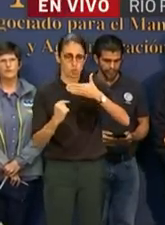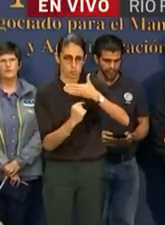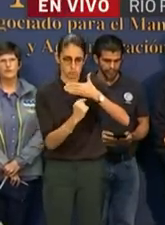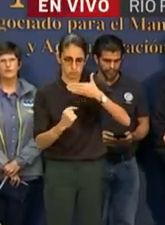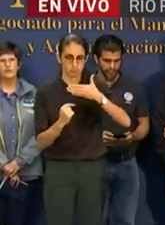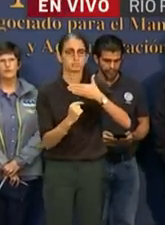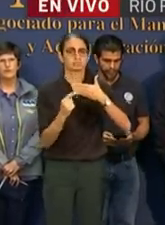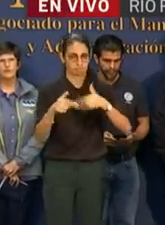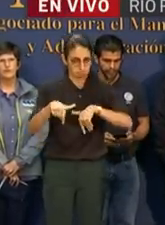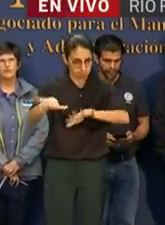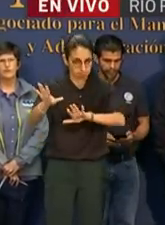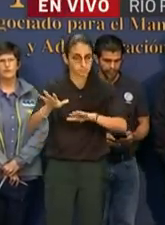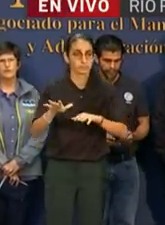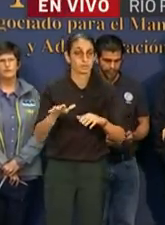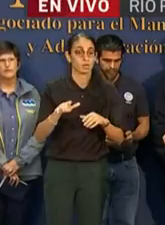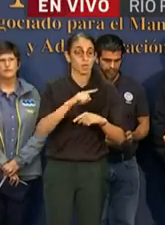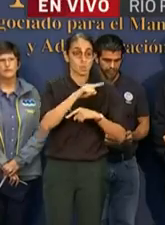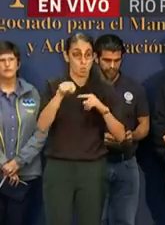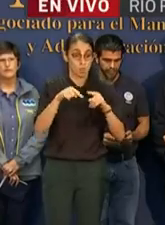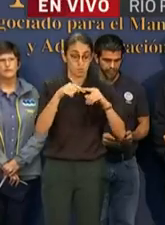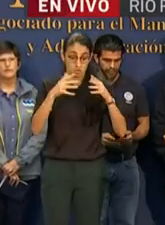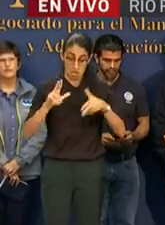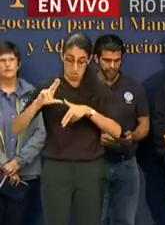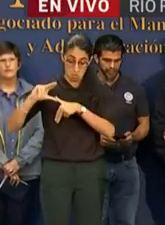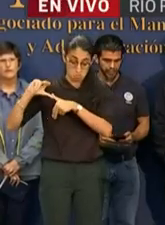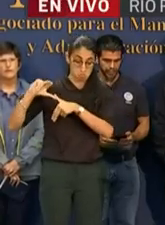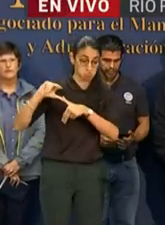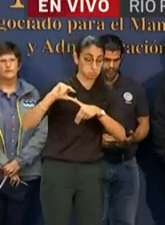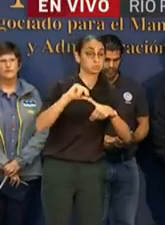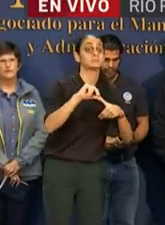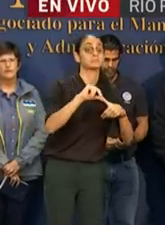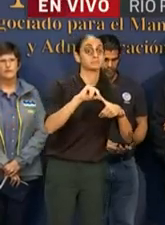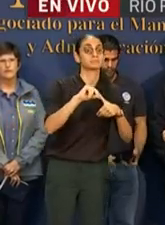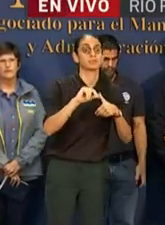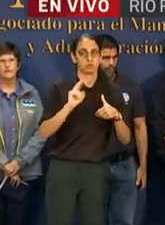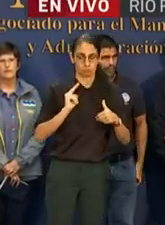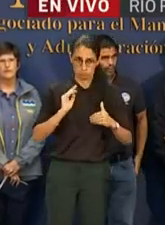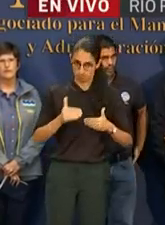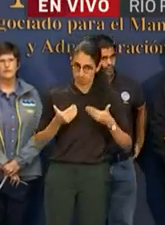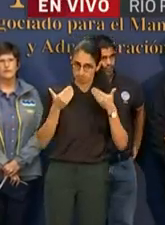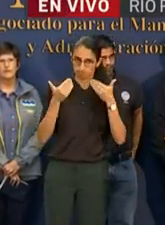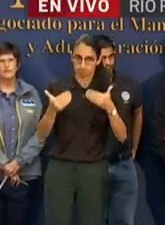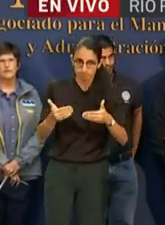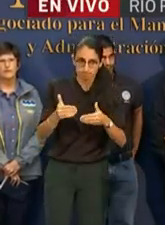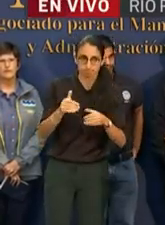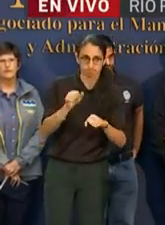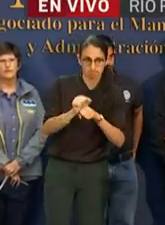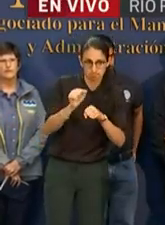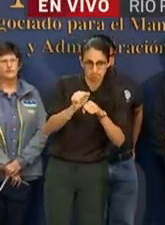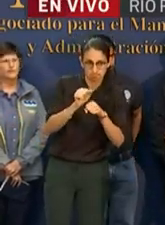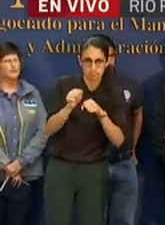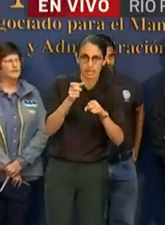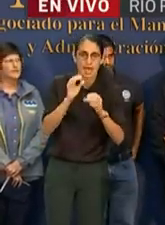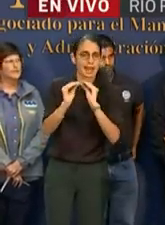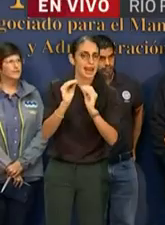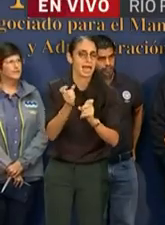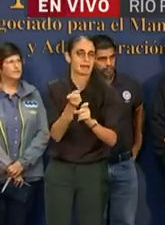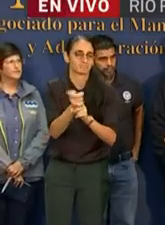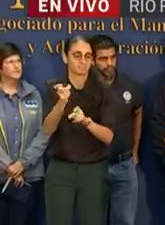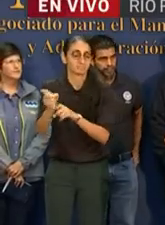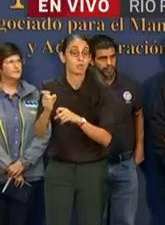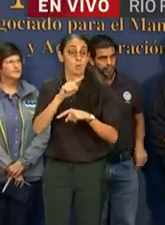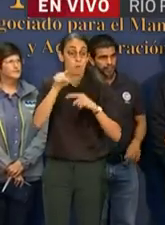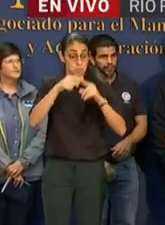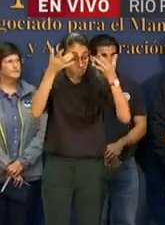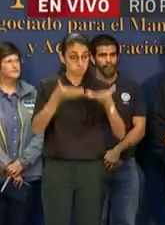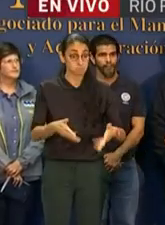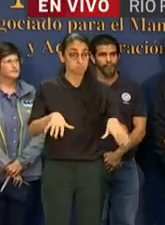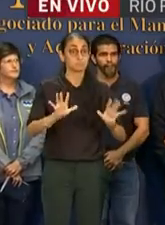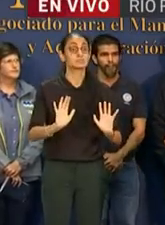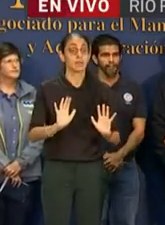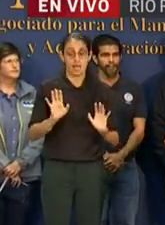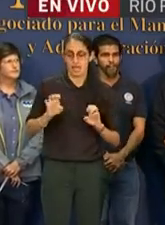ZONA SUR DONDE HAY PELIGROS, SE